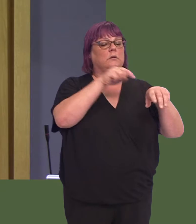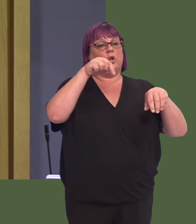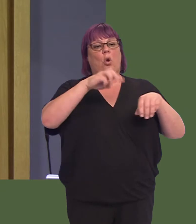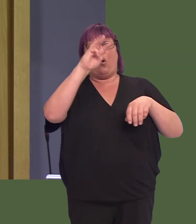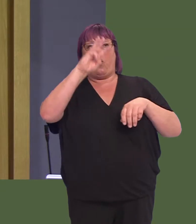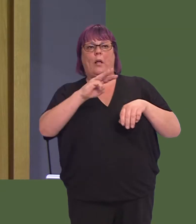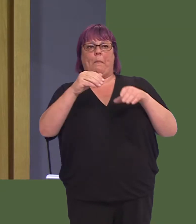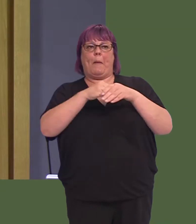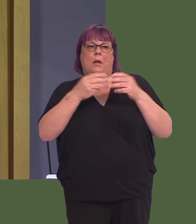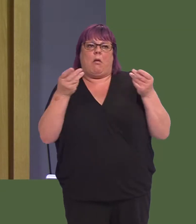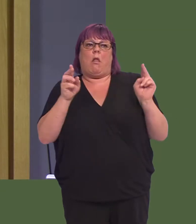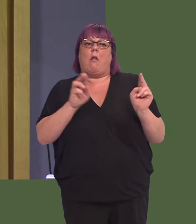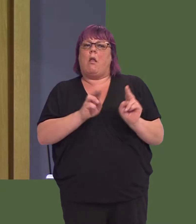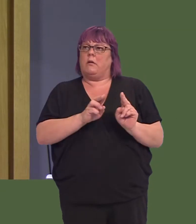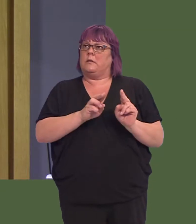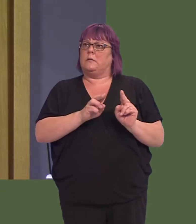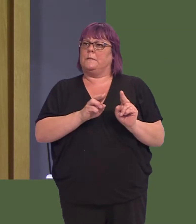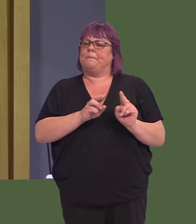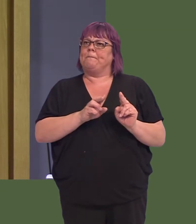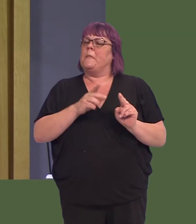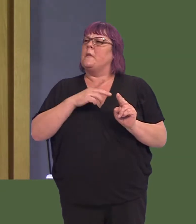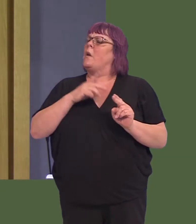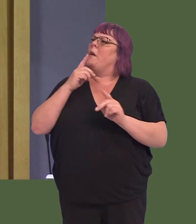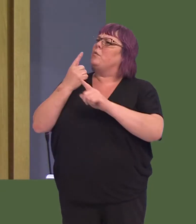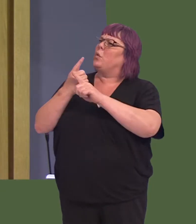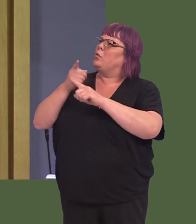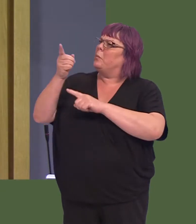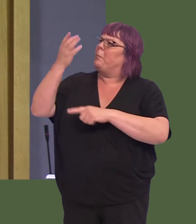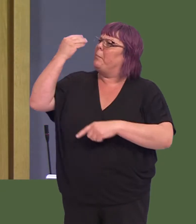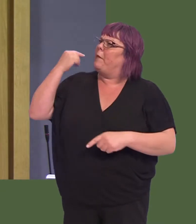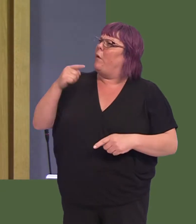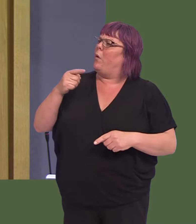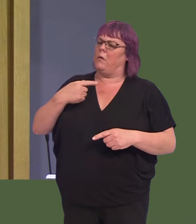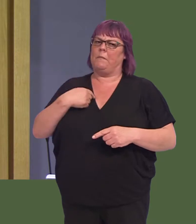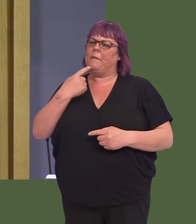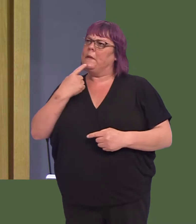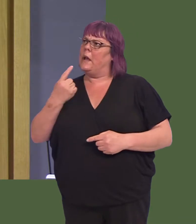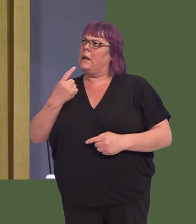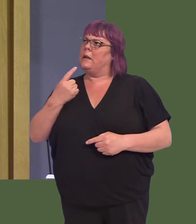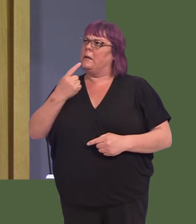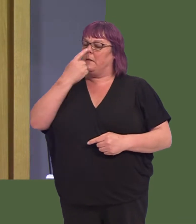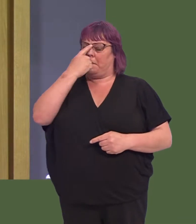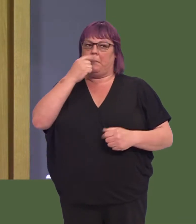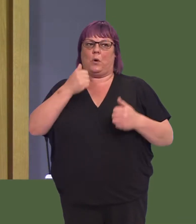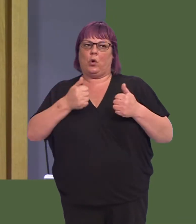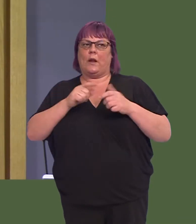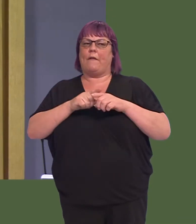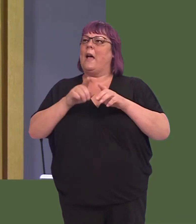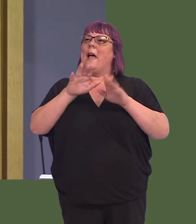Felly, pan wnes i godi'r mater yma gyda chi o'r blaen, gwnes i godi'r cysyniad o gael hwb cenedlaethol i undebau credyd.